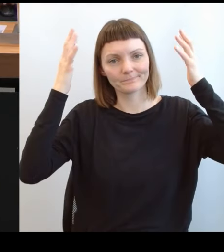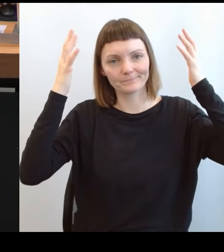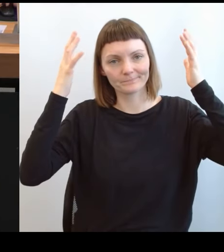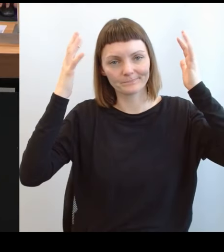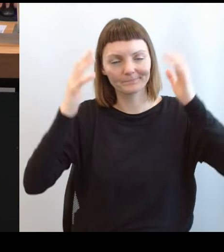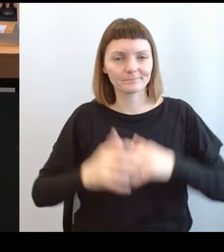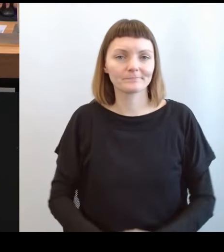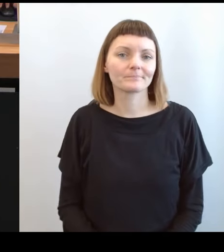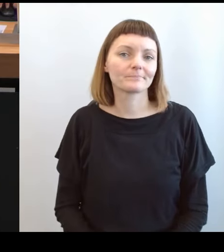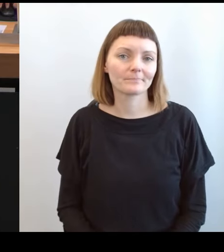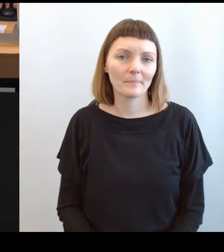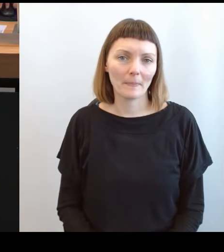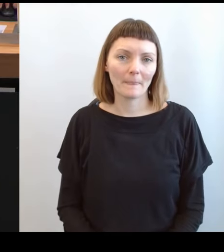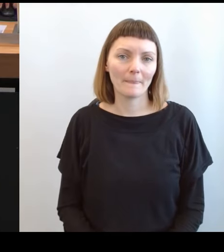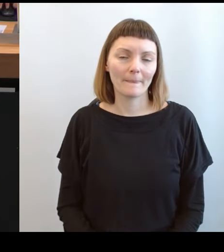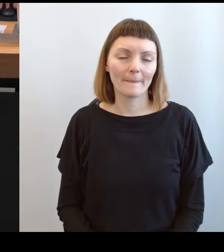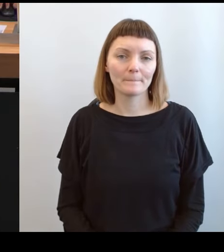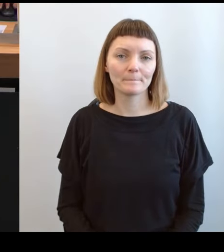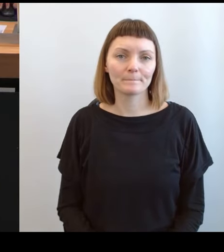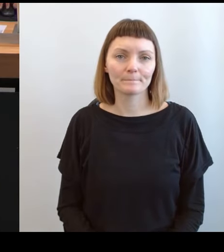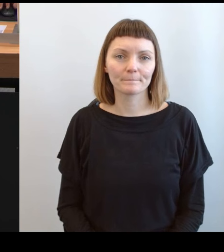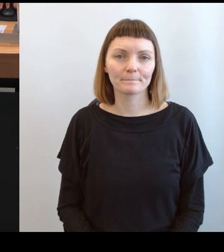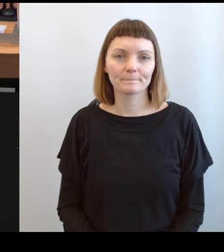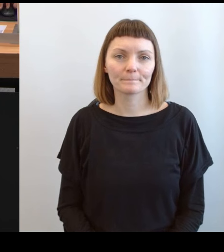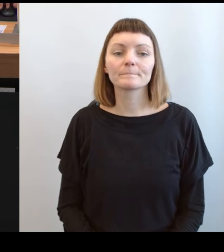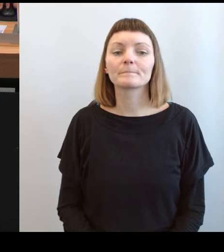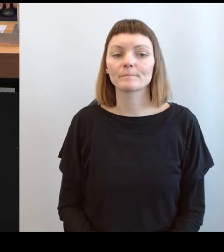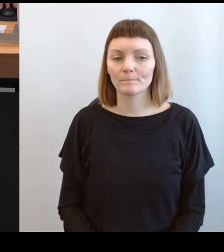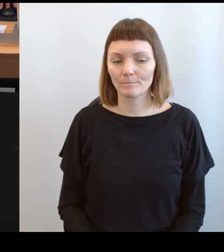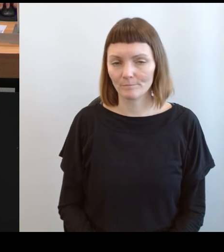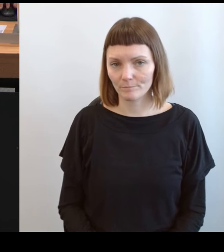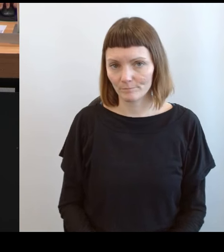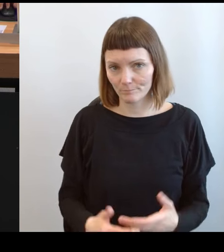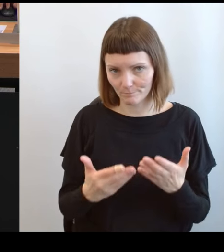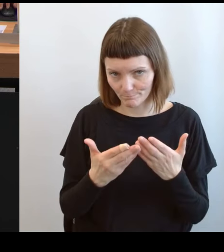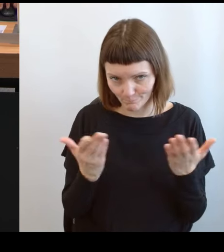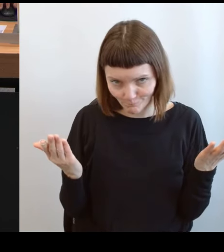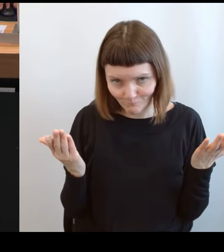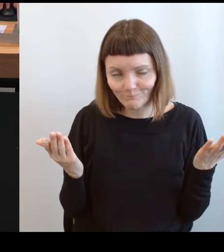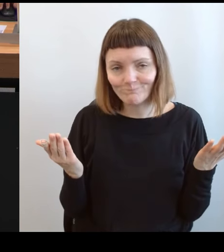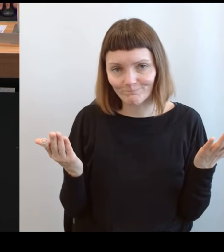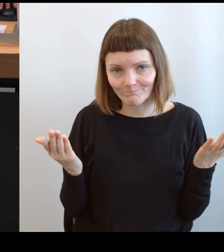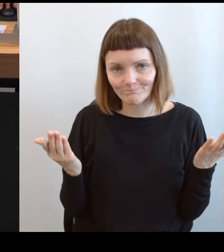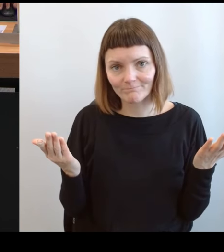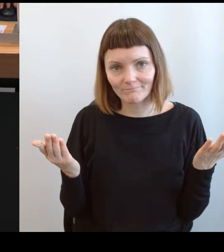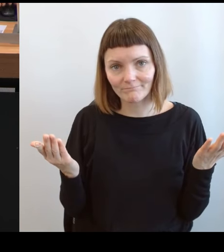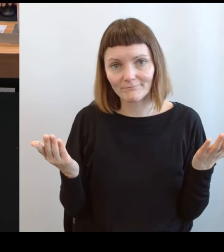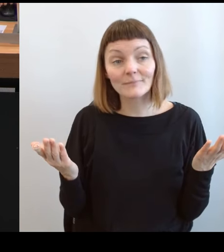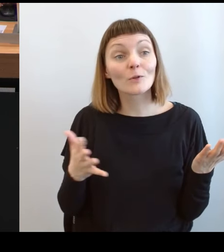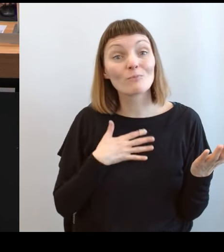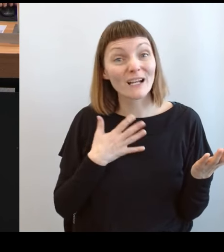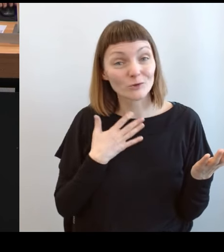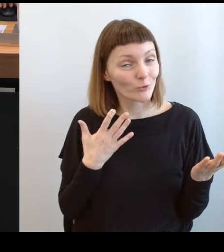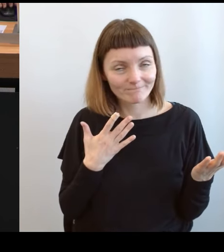Liebe Kolleginnen und Kollegen, es wird Sie jetzt nicht überraschen, dass wir die vorgeschlagene Erweiterung der City Tax auf Geschäftsreisende richtig finden.